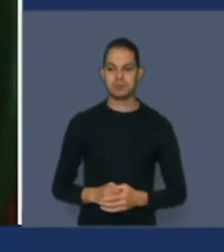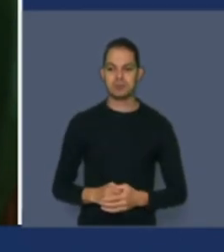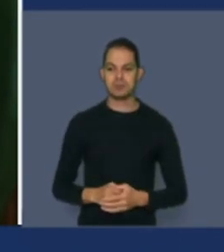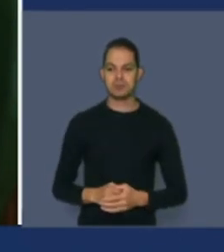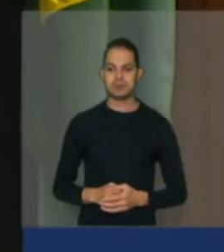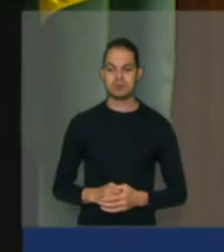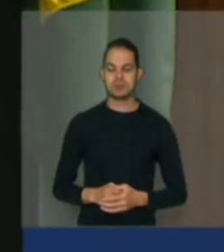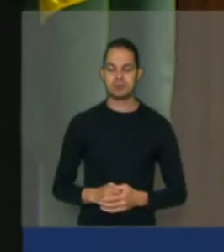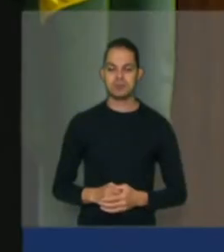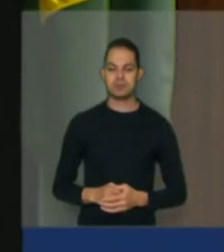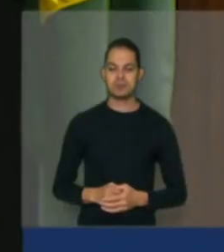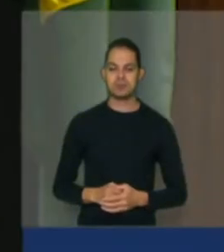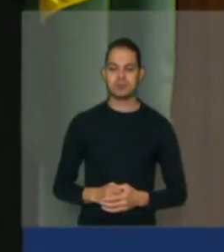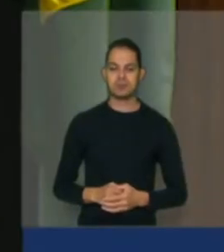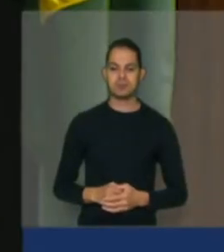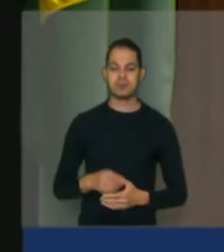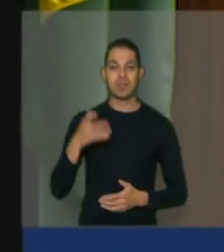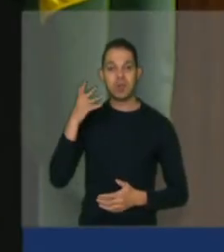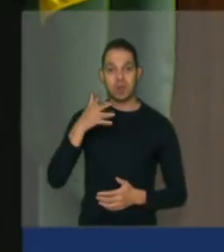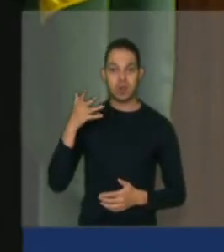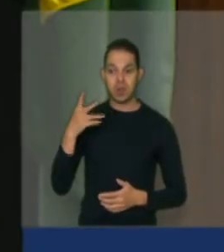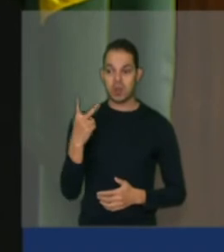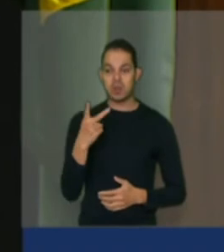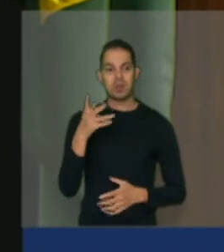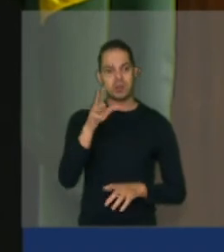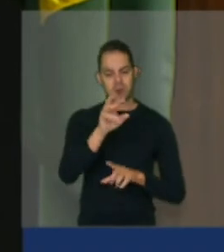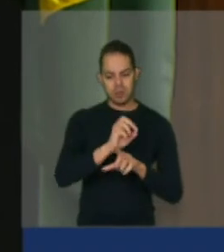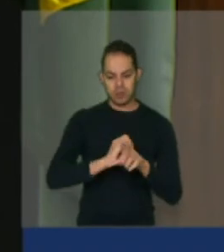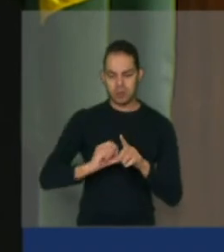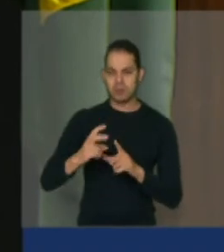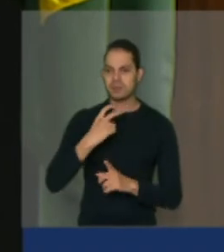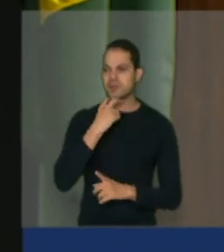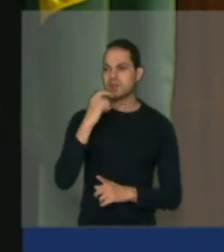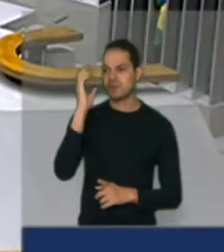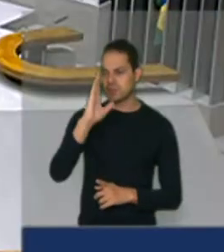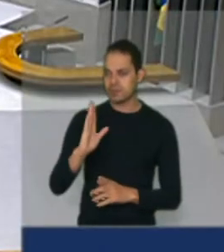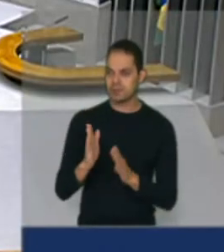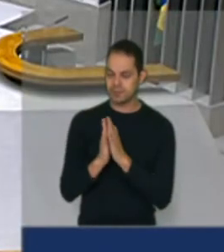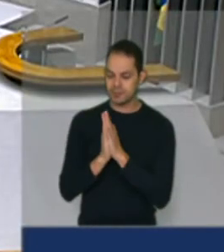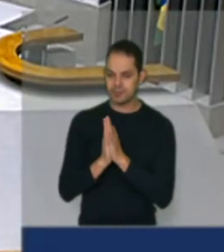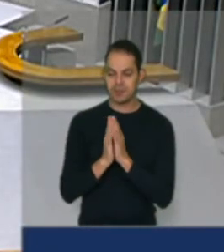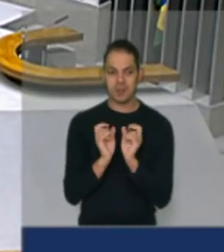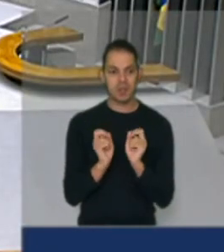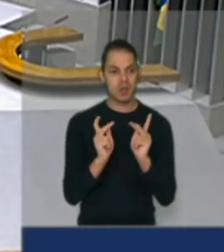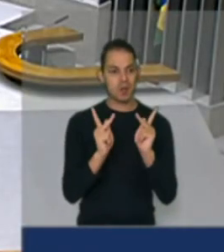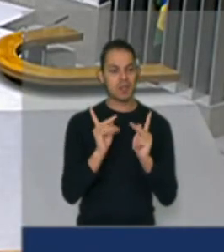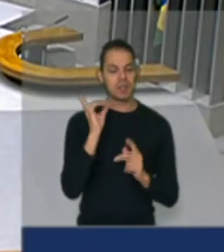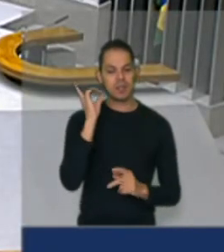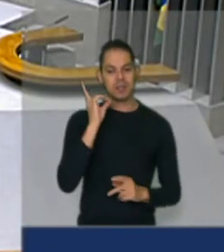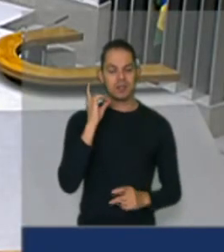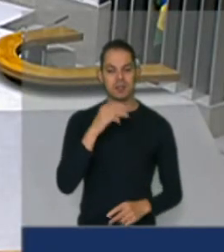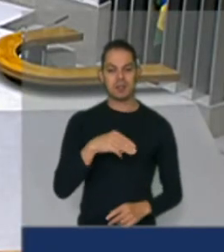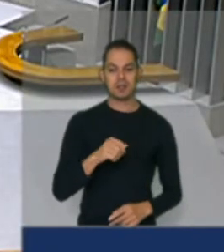NÃO ATENDER O... OS MEUS DOIS DISCURSOS POSSA COLOCAR NA VOZ DO BRASIL. OBRIGADO. -- [PRESIDENTE]: OK, DEPUTADO MARCON, LÁ DO RIO GRANDE DO SUL, ATENDENDO AO